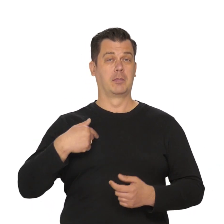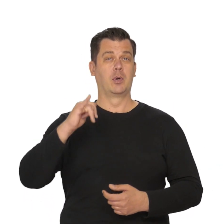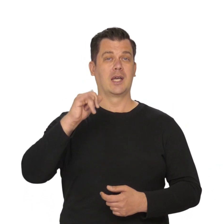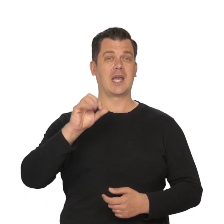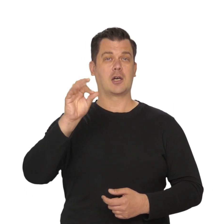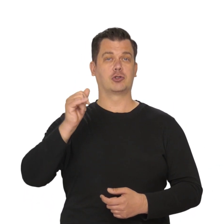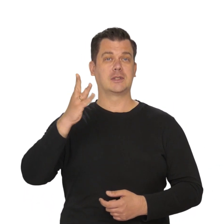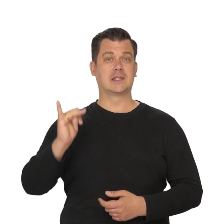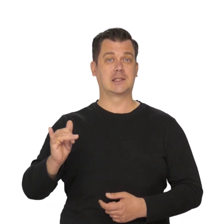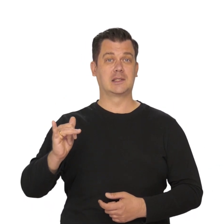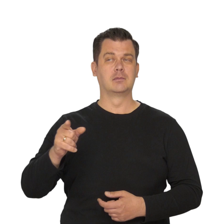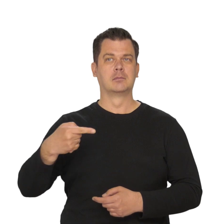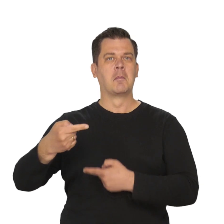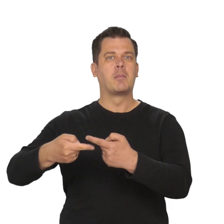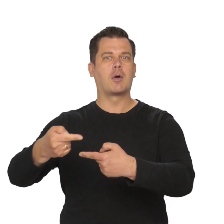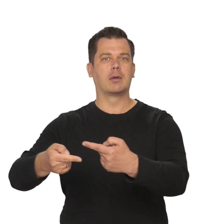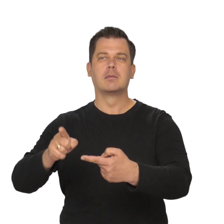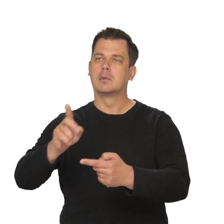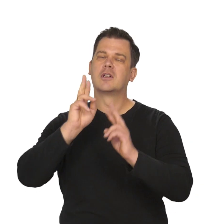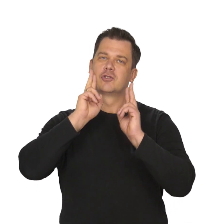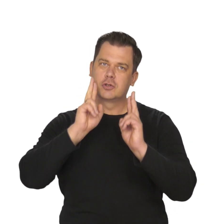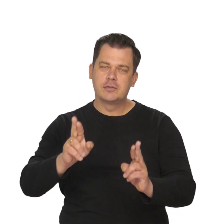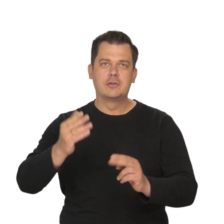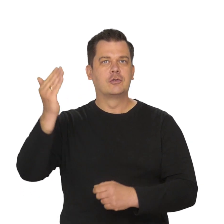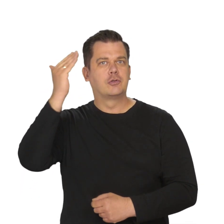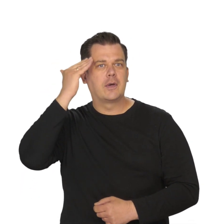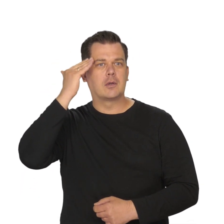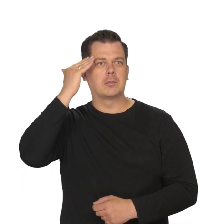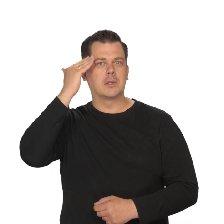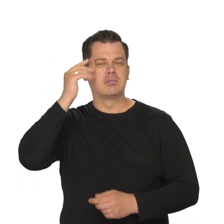Należał on do tego pokolenia artystów, o którym pisano, że „rozpoczęło rzeczywisty, świadomy